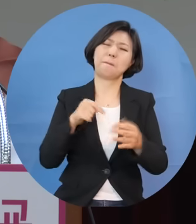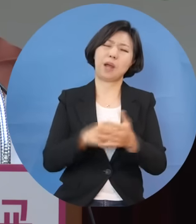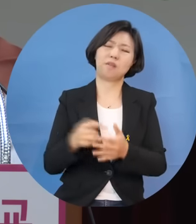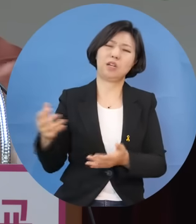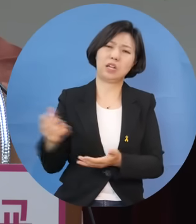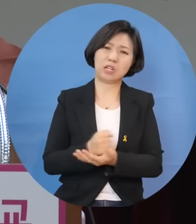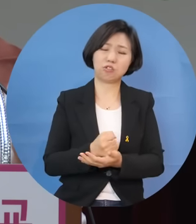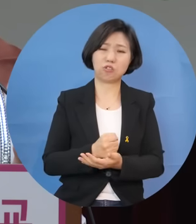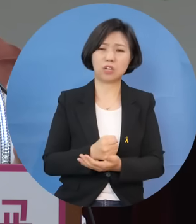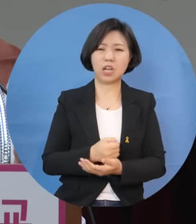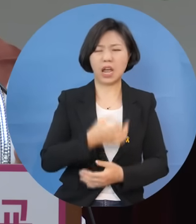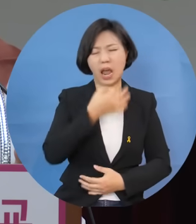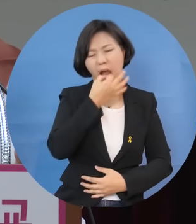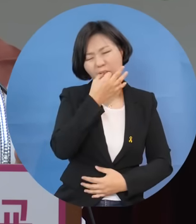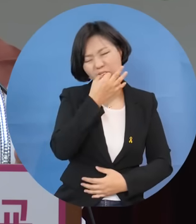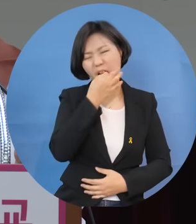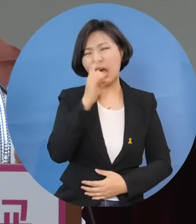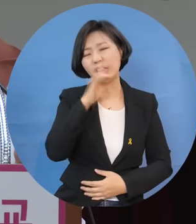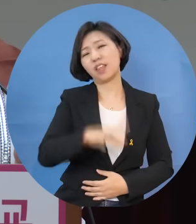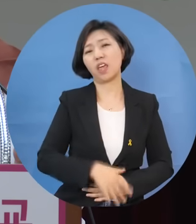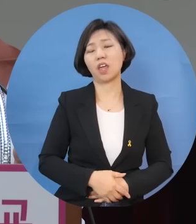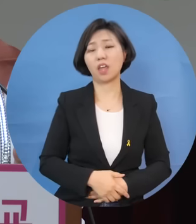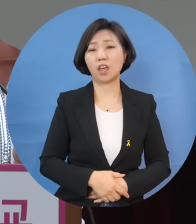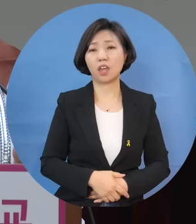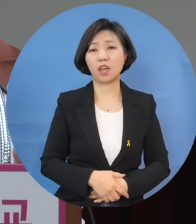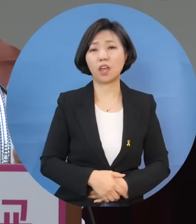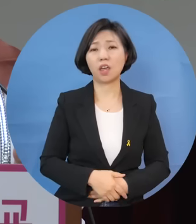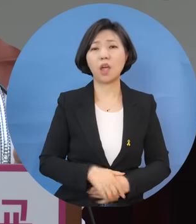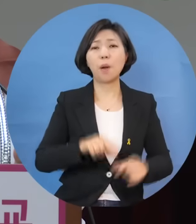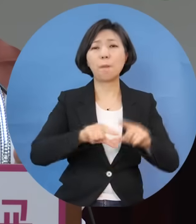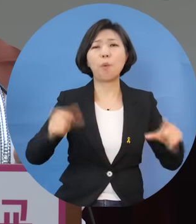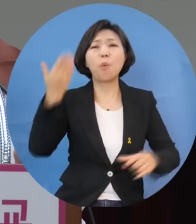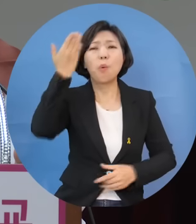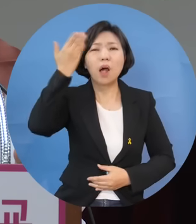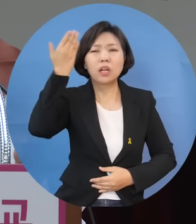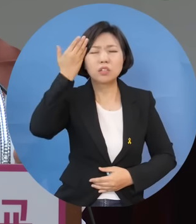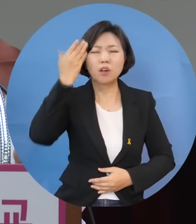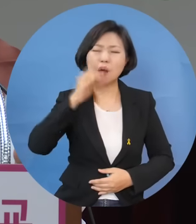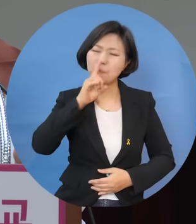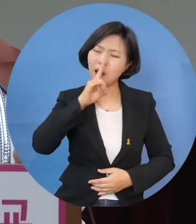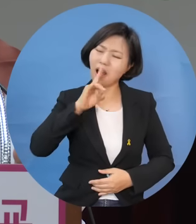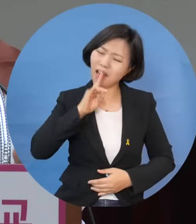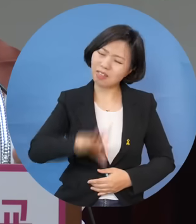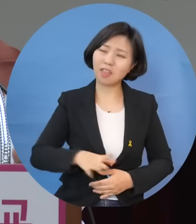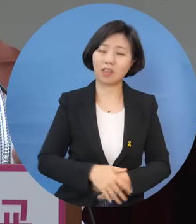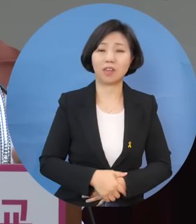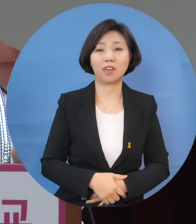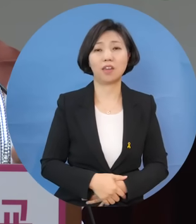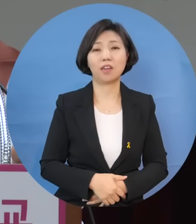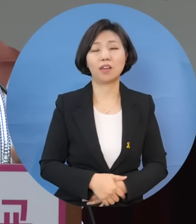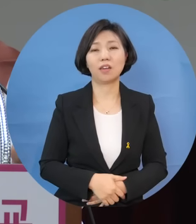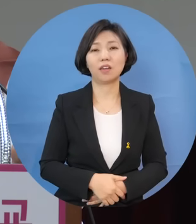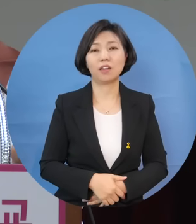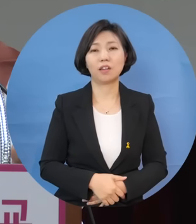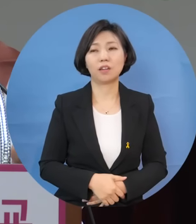이건 누가 봐도 상식적으로 말이 안 되는 얘기 아니에요?